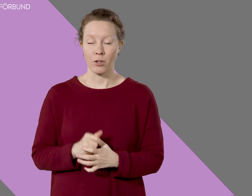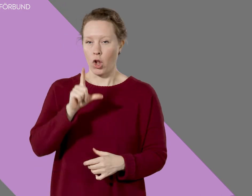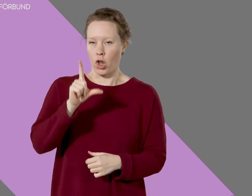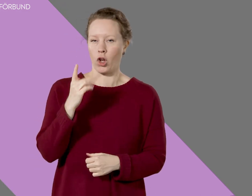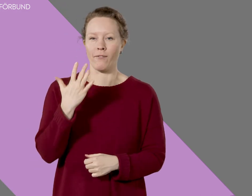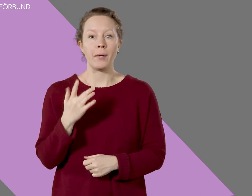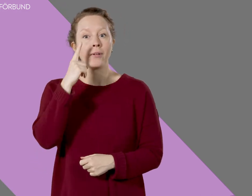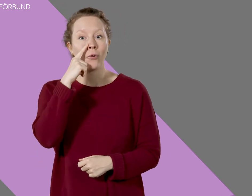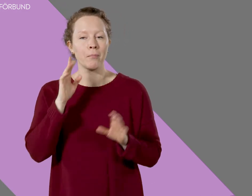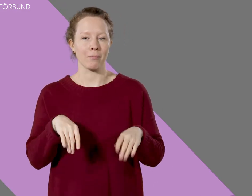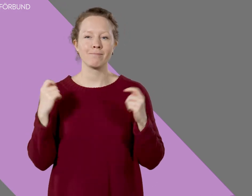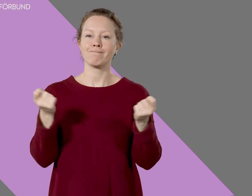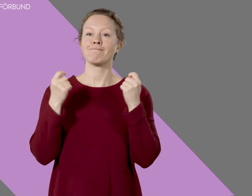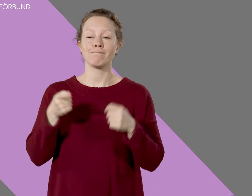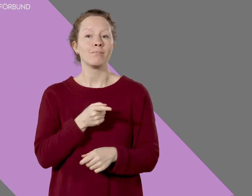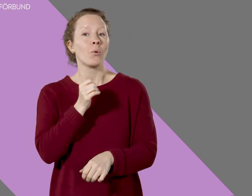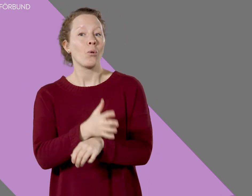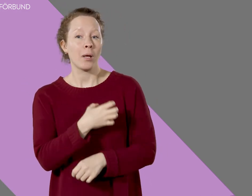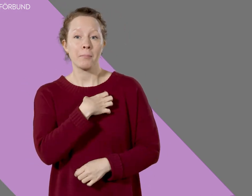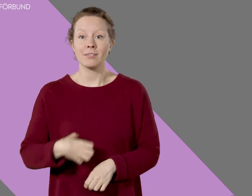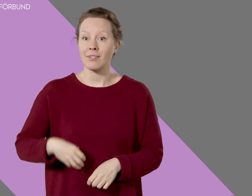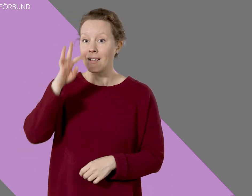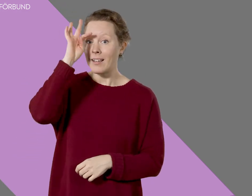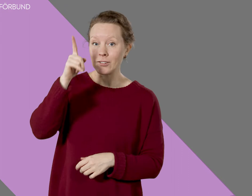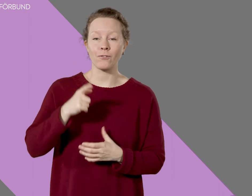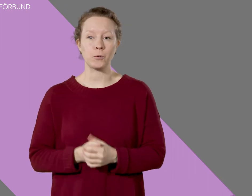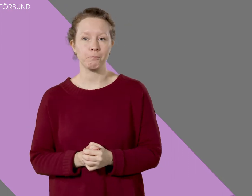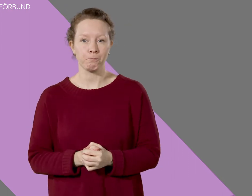Festen ordnades lördagen den femte november på hotell Presidentti i Helsingfors, -